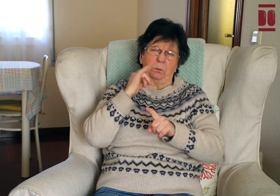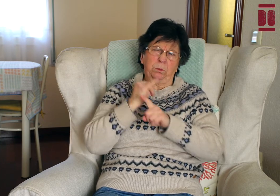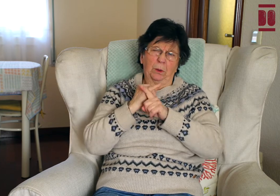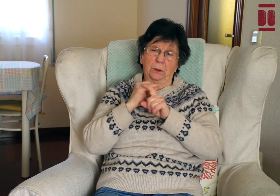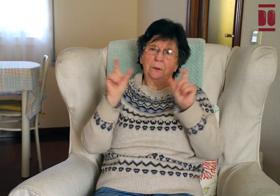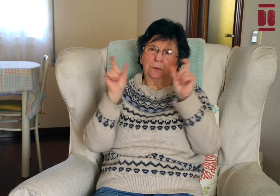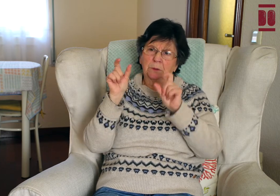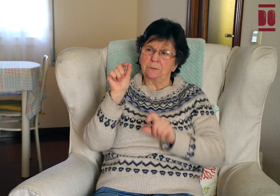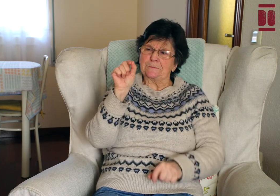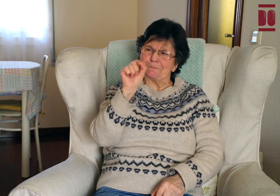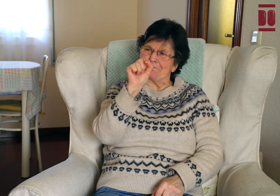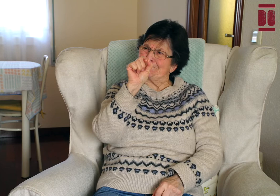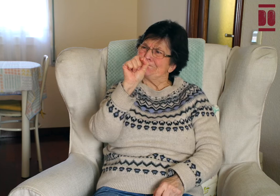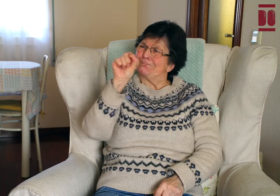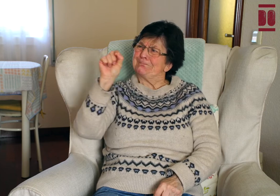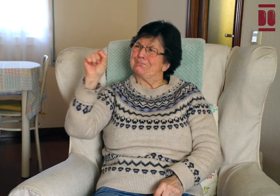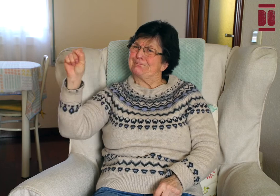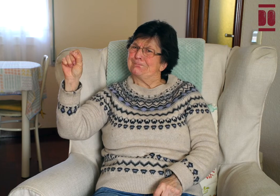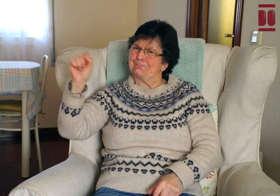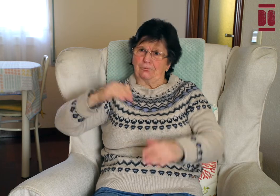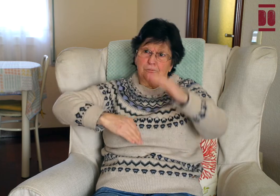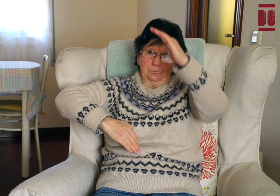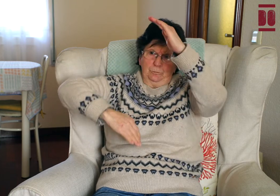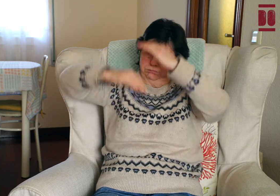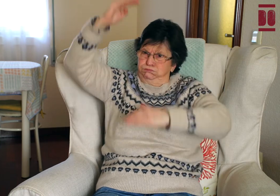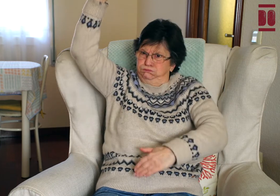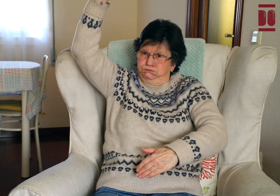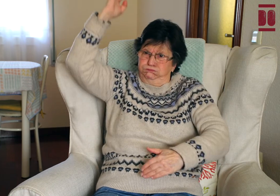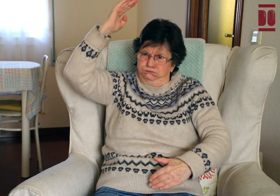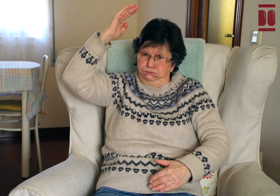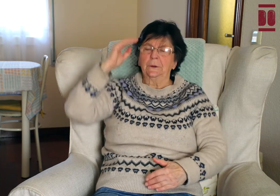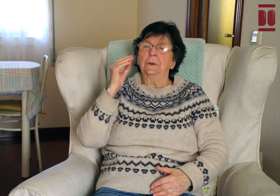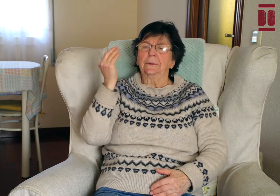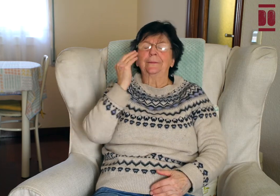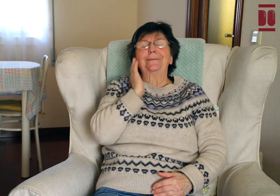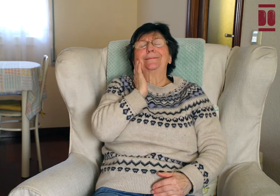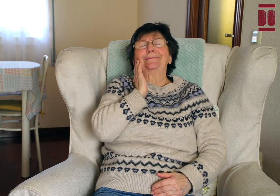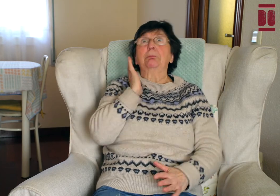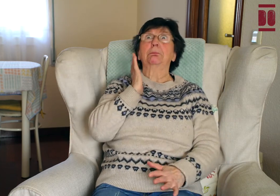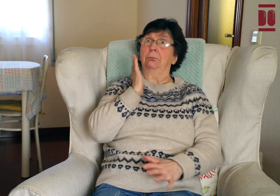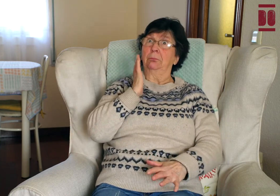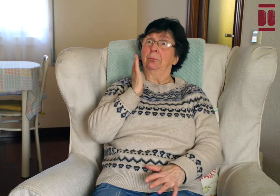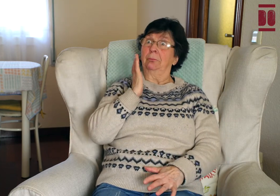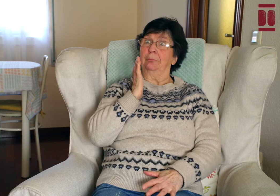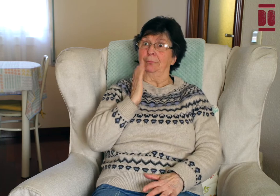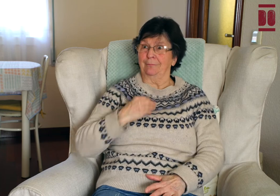del pueblo. Mientras ella dormía, él subió mucho el volumen de la televisión, y entonces ella se asustó y abrió los ojos.